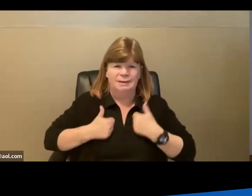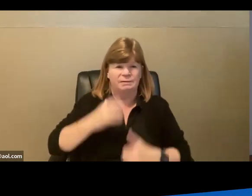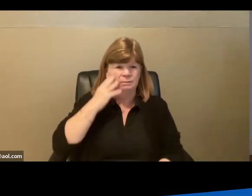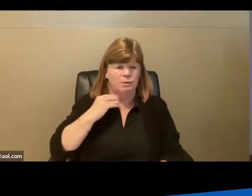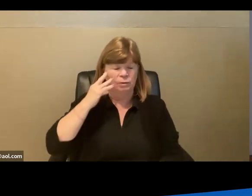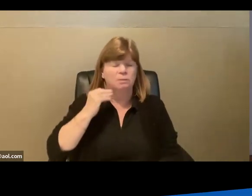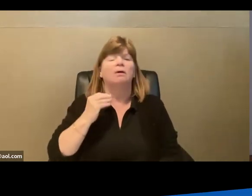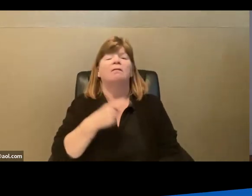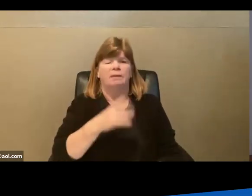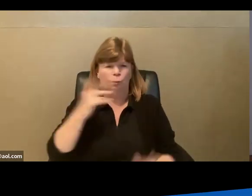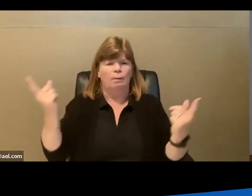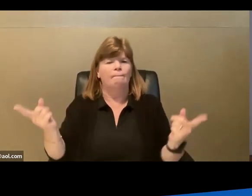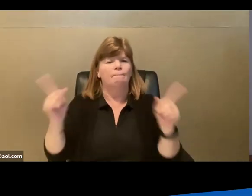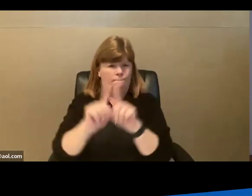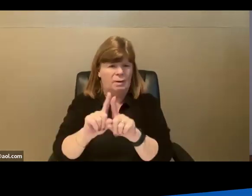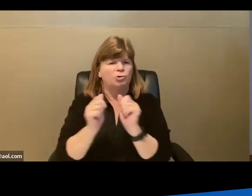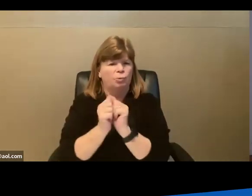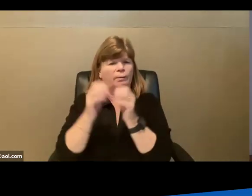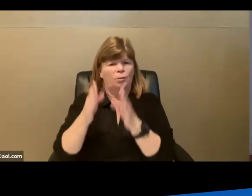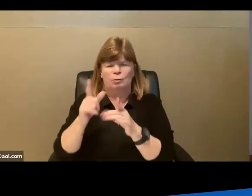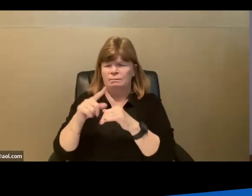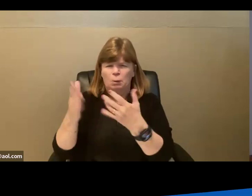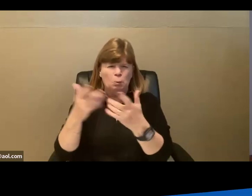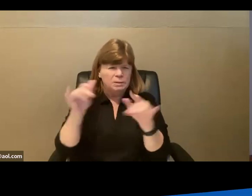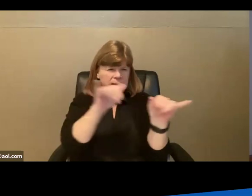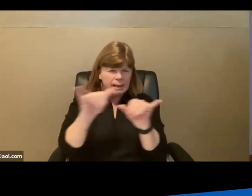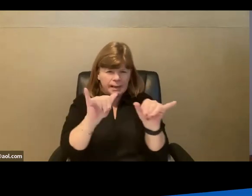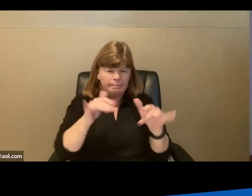Te emparejarán con alguien que tenga el mismo tipo de características que tú.